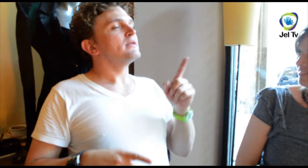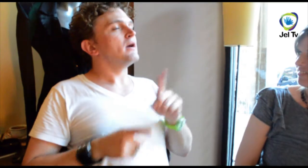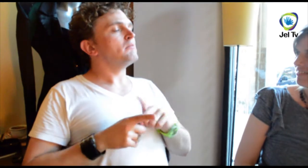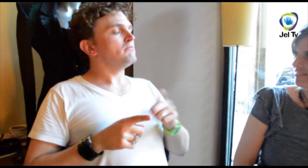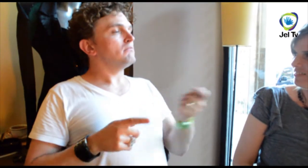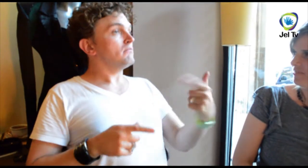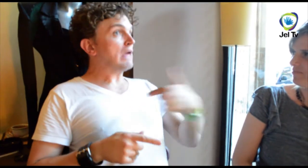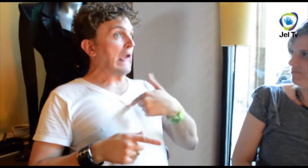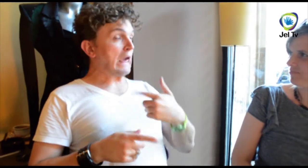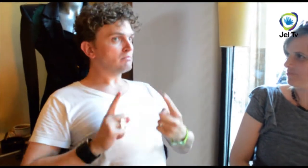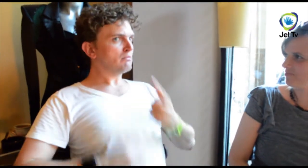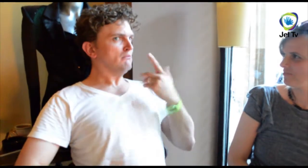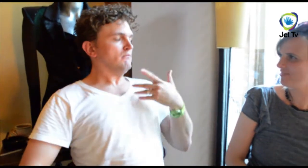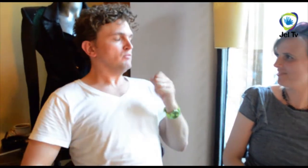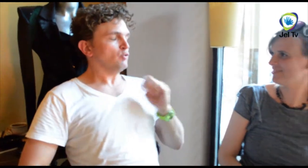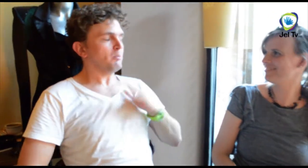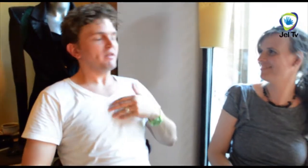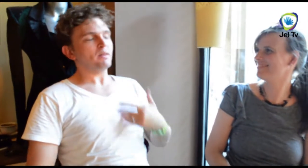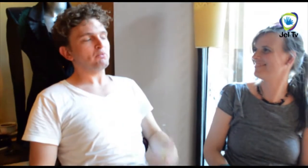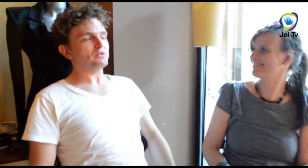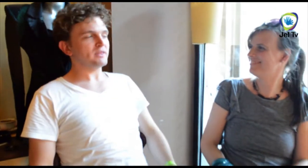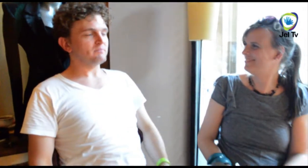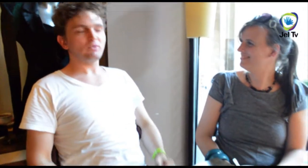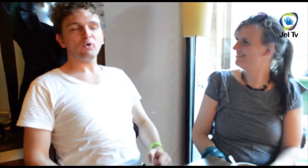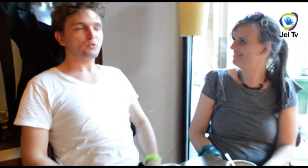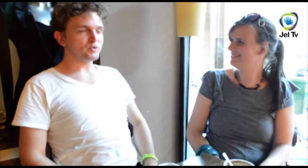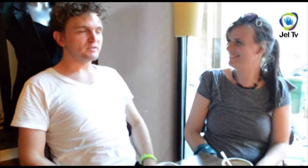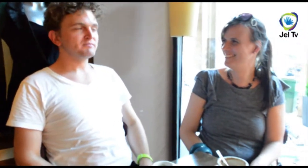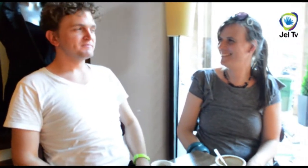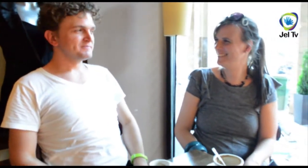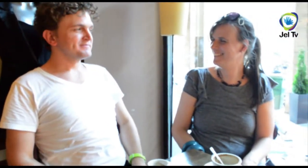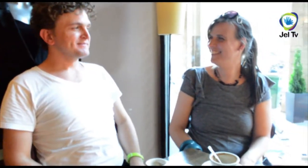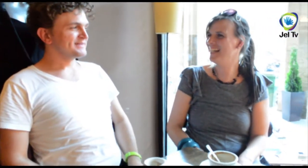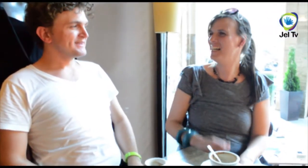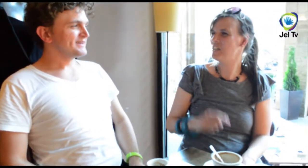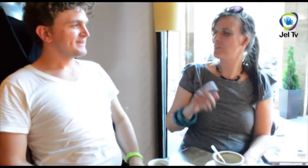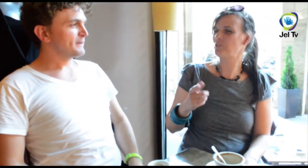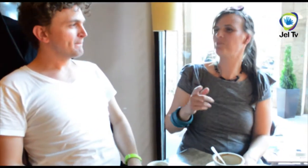De hogy, ÉN nyertem, nagyon meglepődtem!